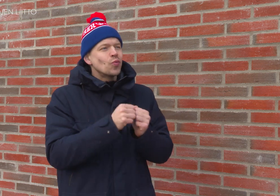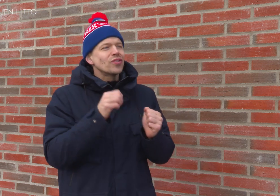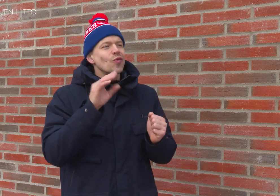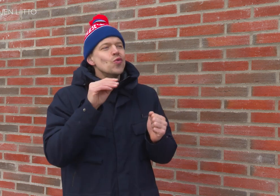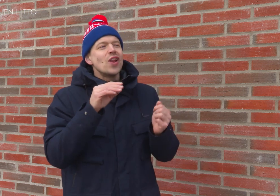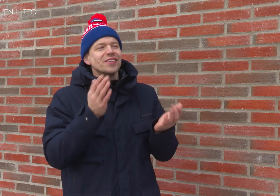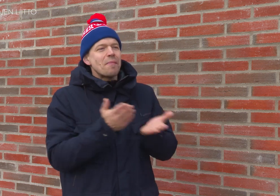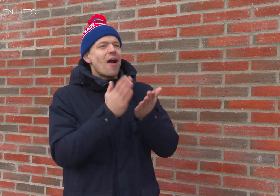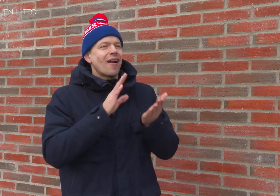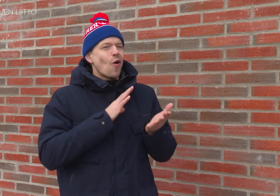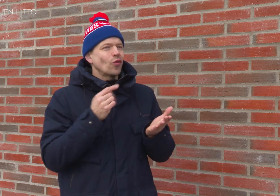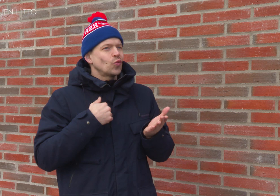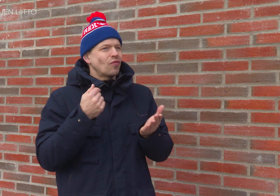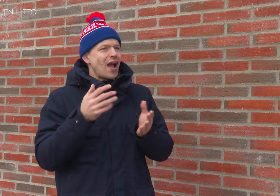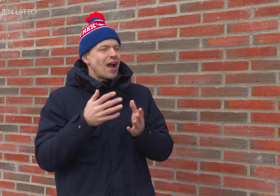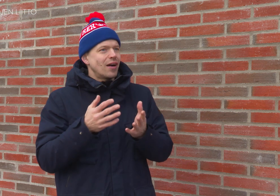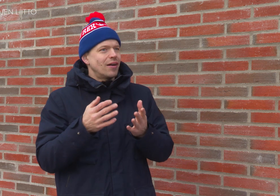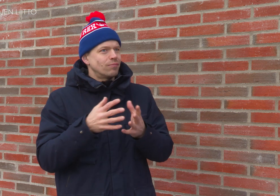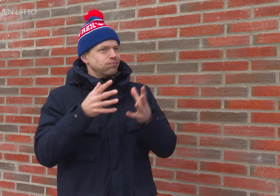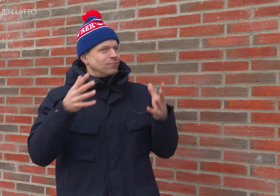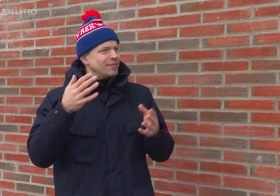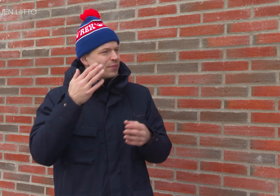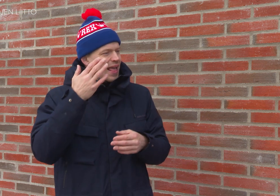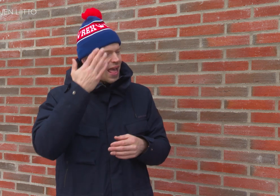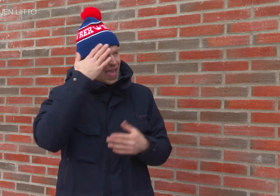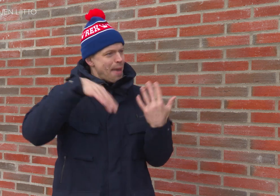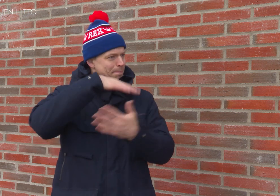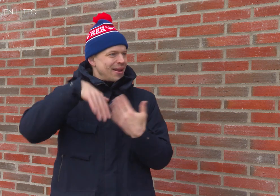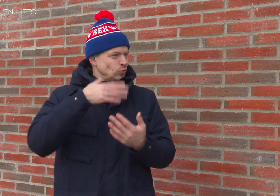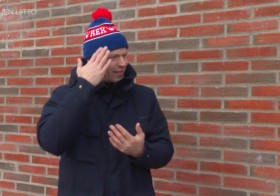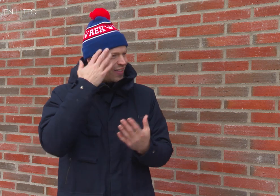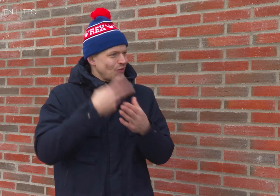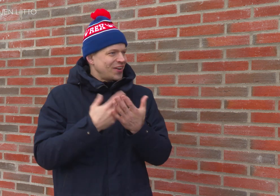Samaan aikaan kuitenkin tuntuu, että myös epätietoisuuden määrä - on kasvanut.